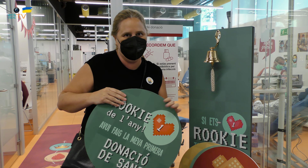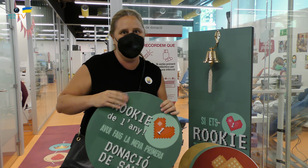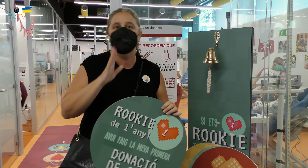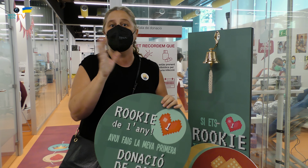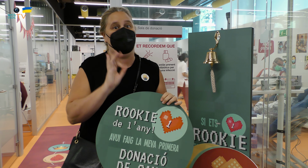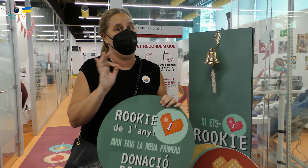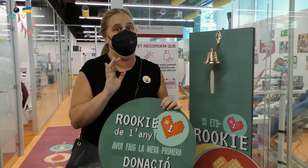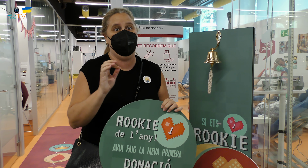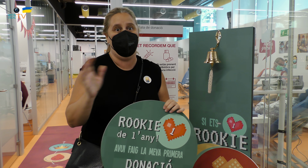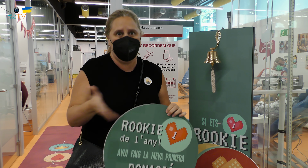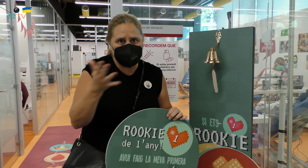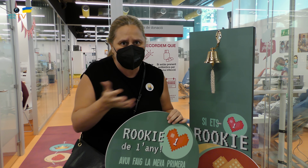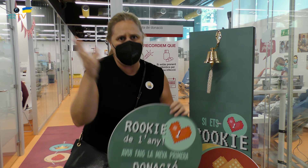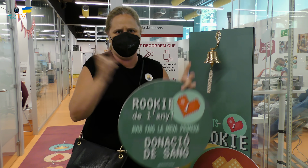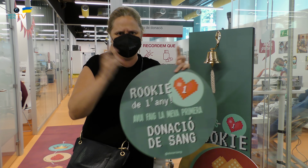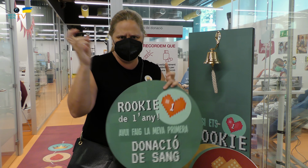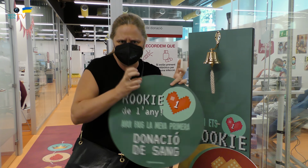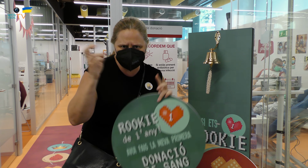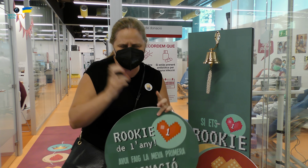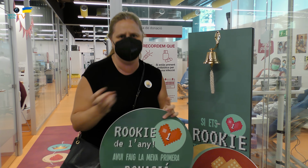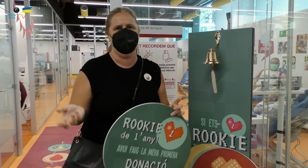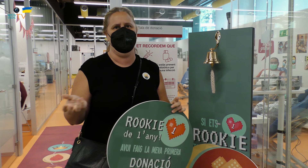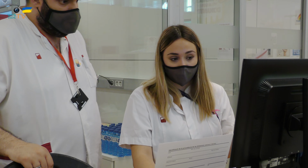No passa res! Animeu-vos i veniu!